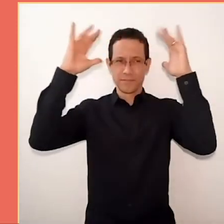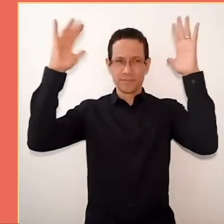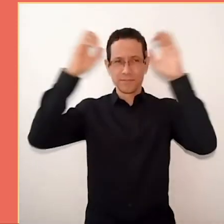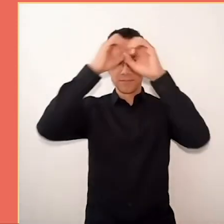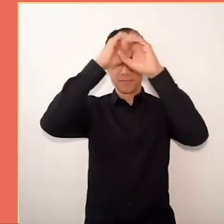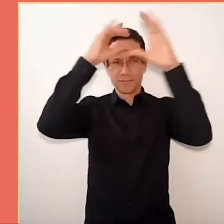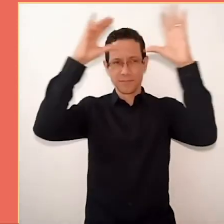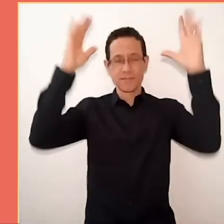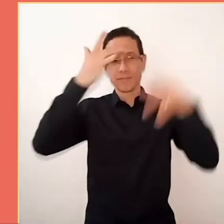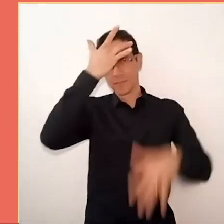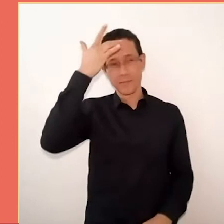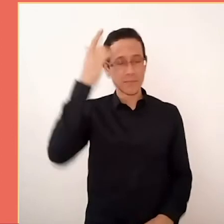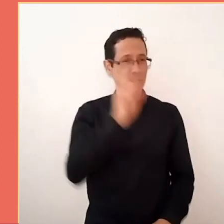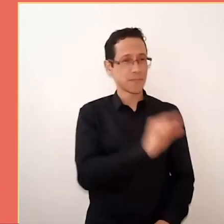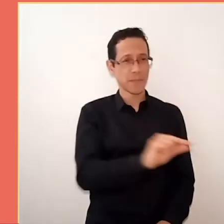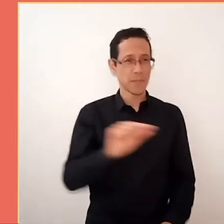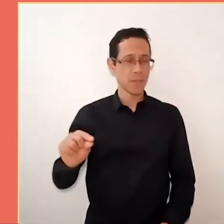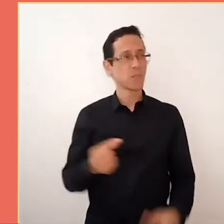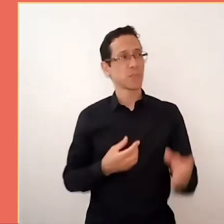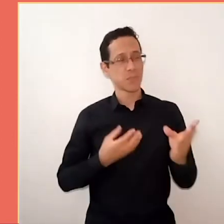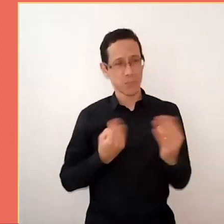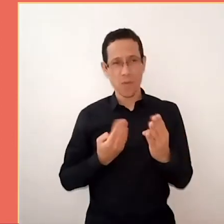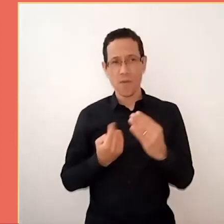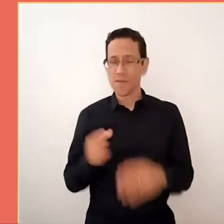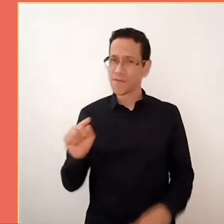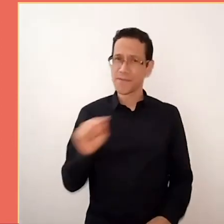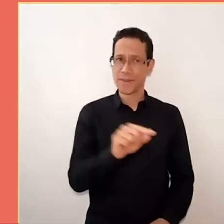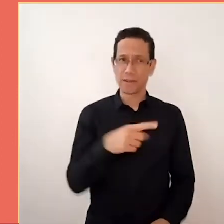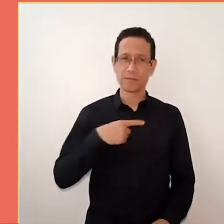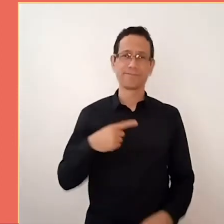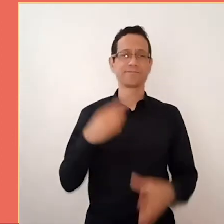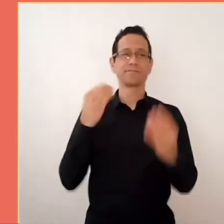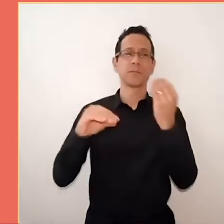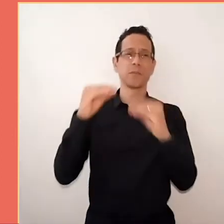dos mais jovens, esteja sendo alimentos pelo memes